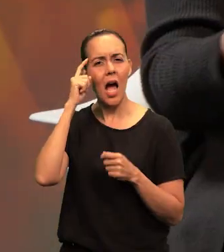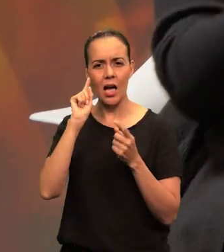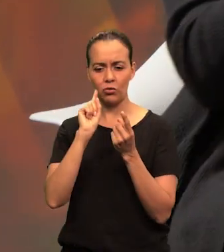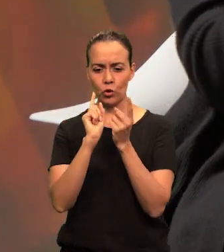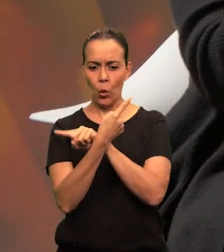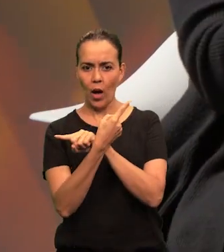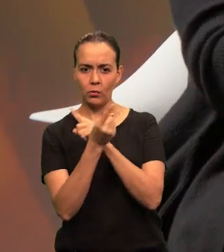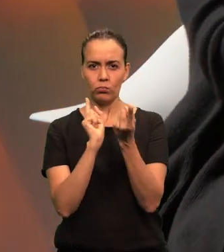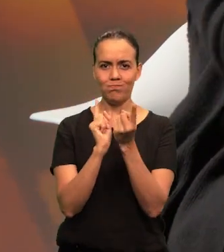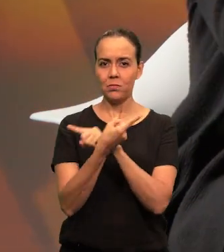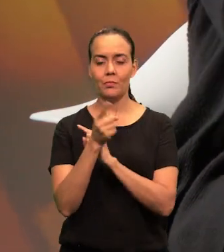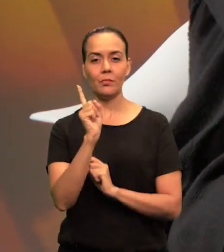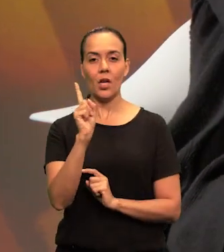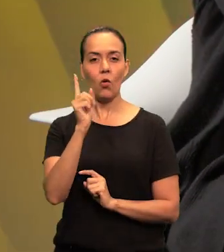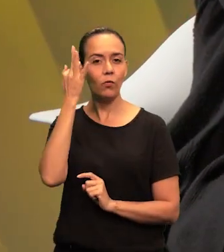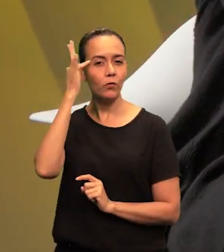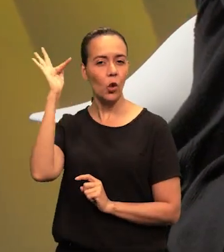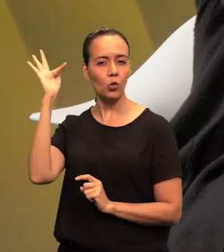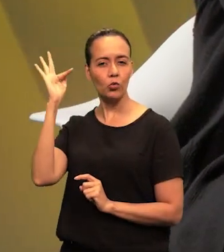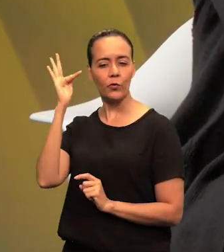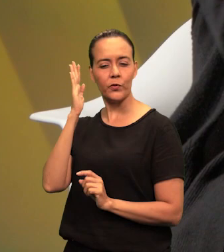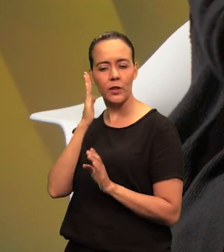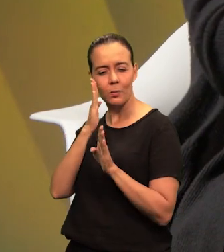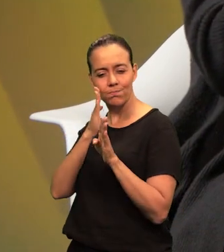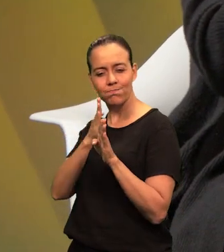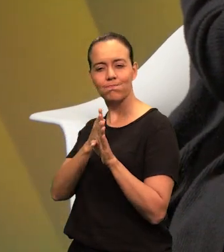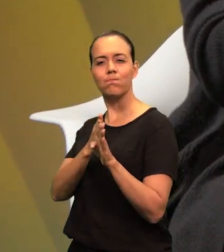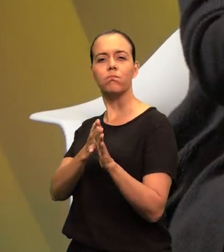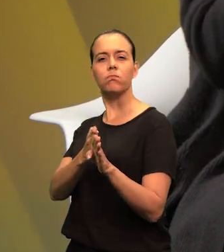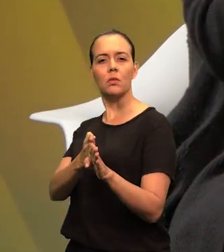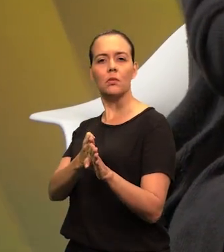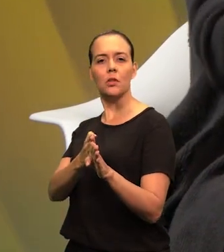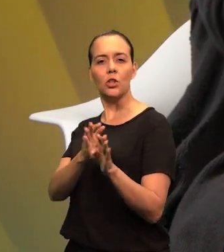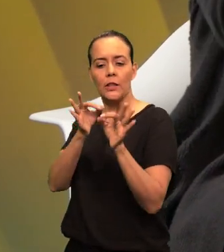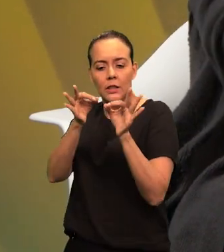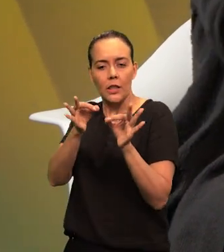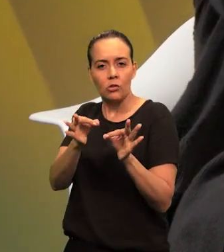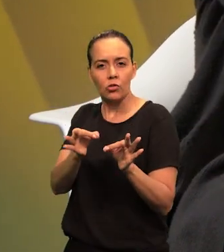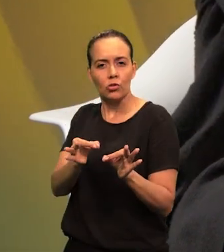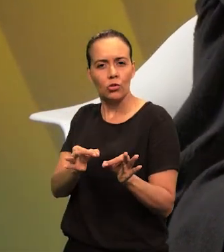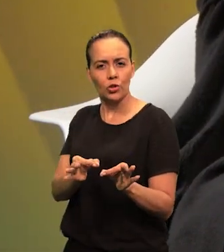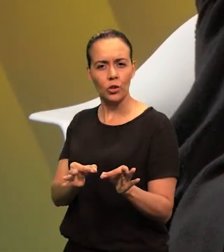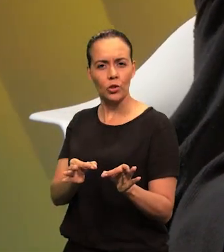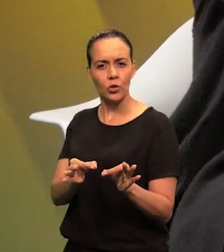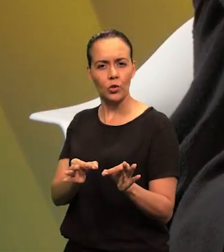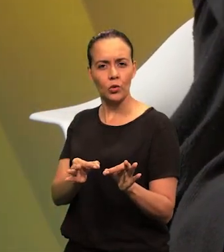É pensar linearmente, de modo causal, sujeito, verbo, predicado, entende?